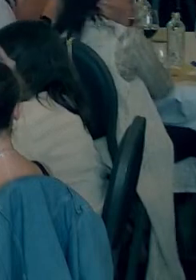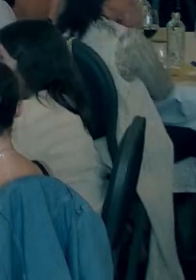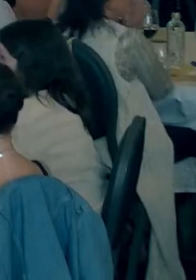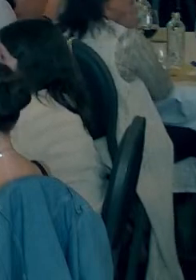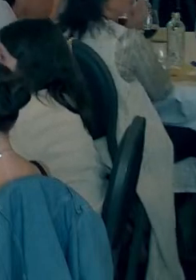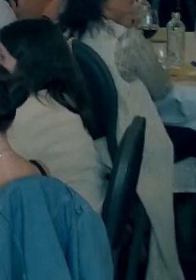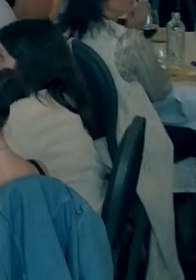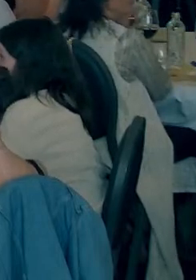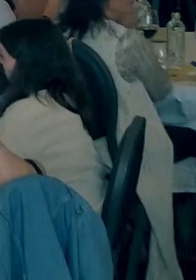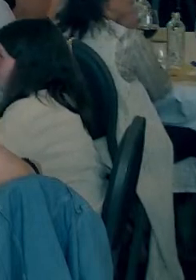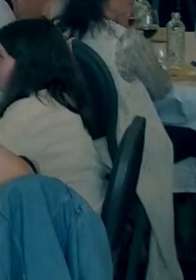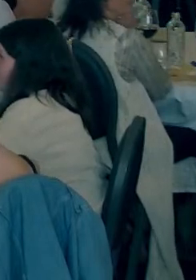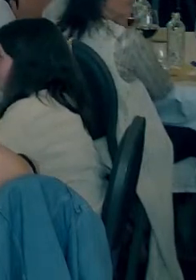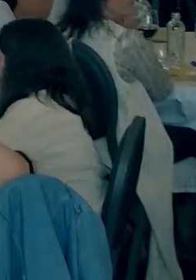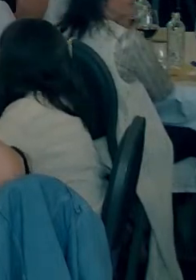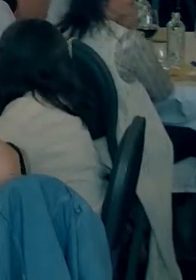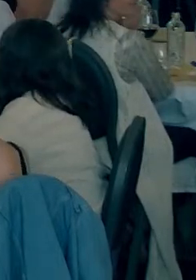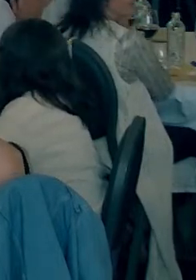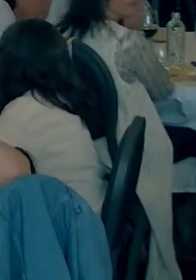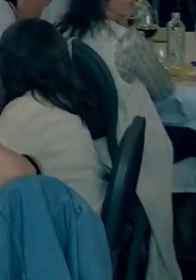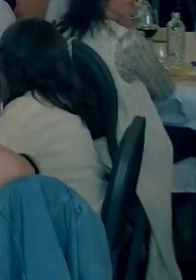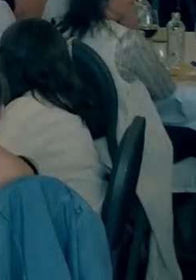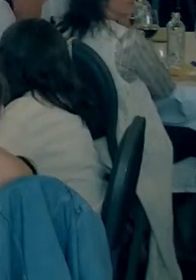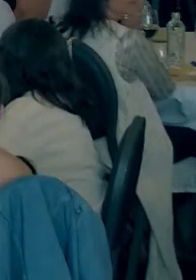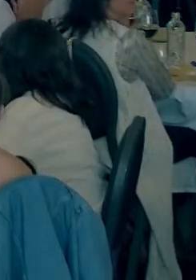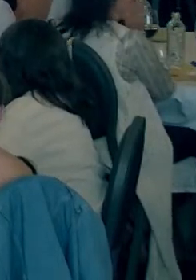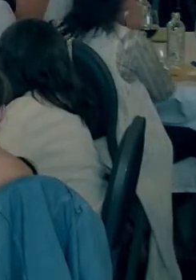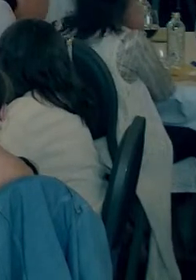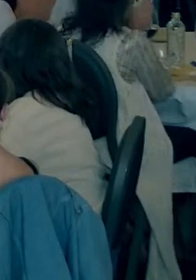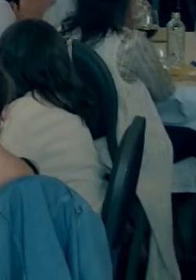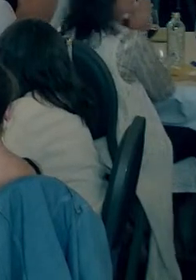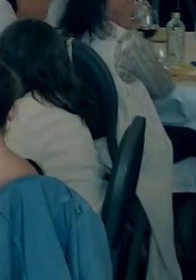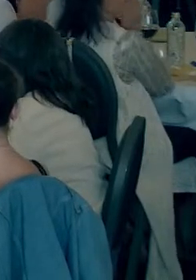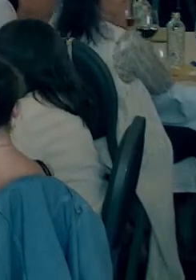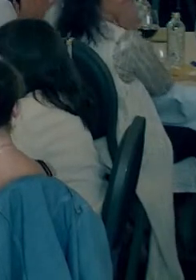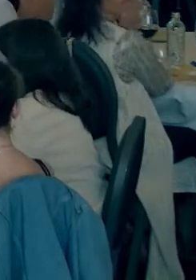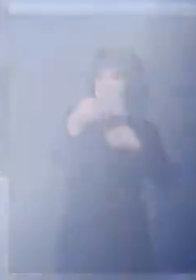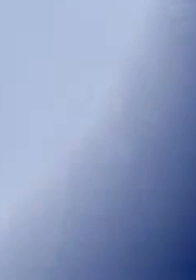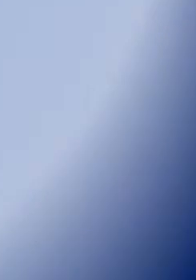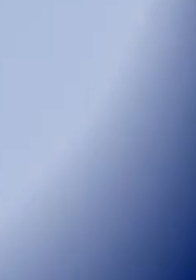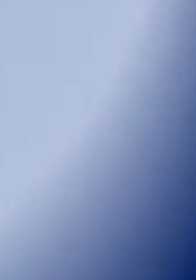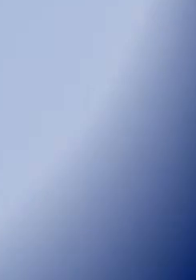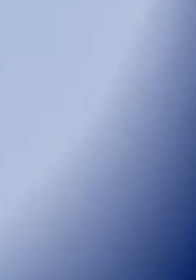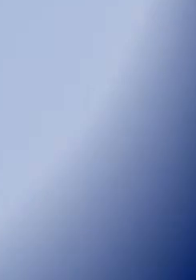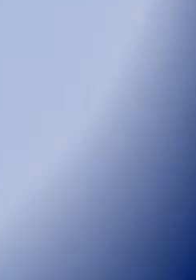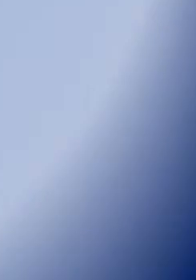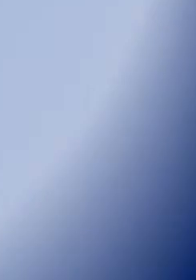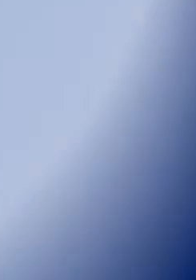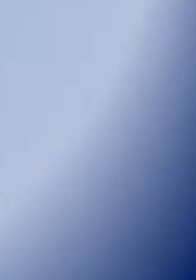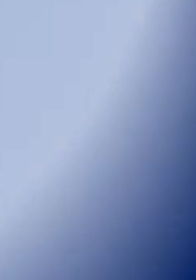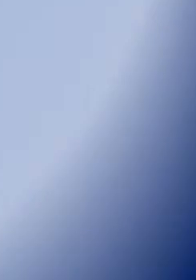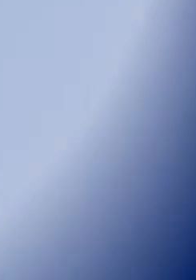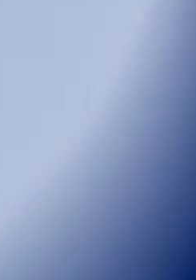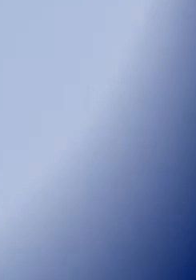Música Aplausos.. Bienvenido Egunon a todos